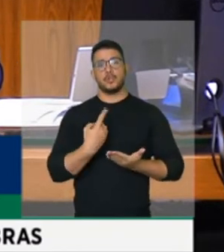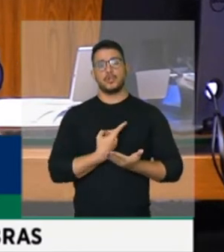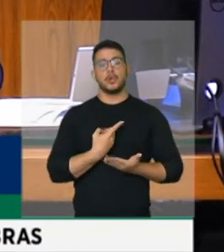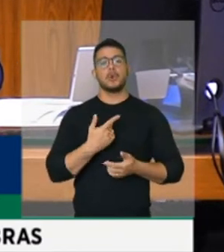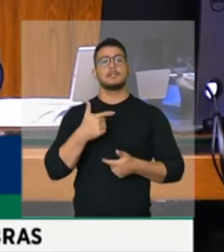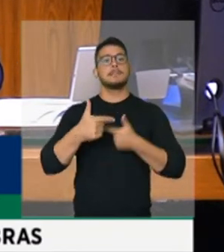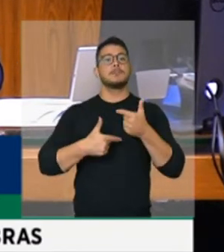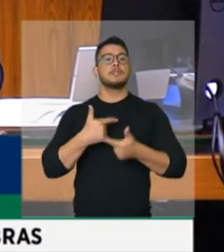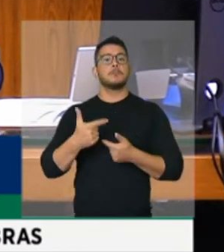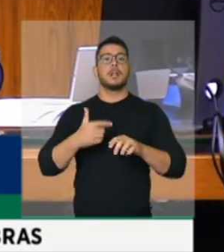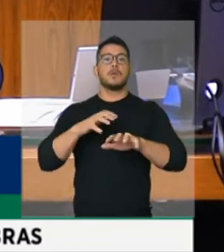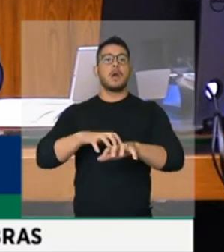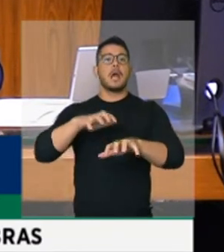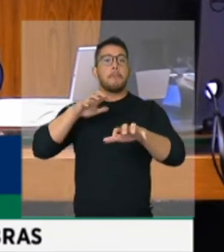DELIBERAÇÃO REMOTA NOS TERMOS DO ARTIGO SEGUNDO DA